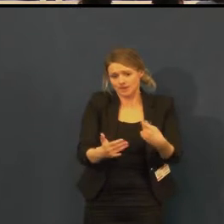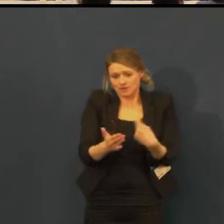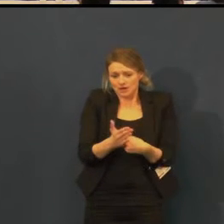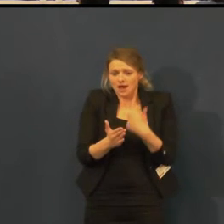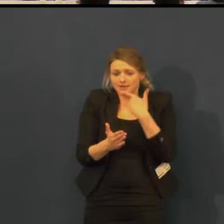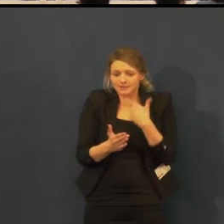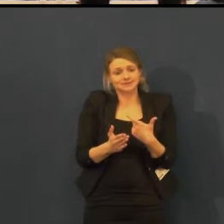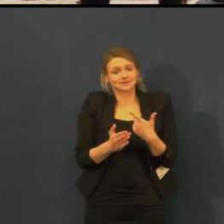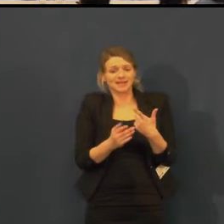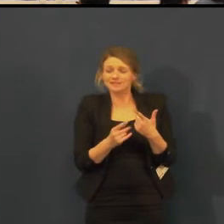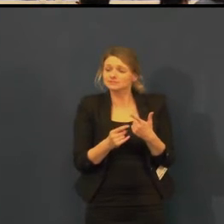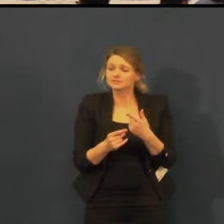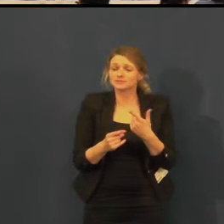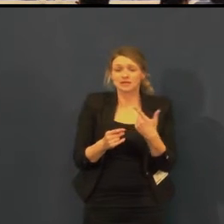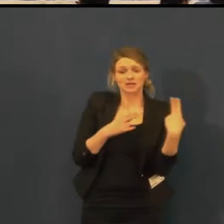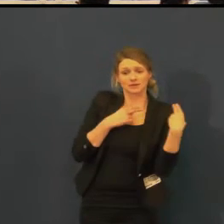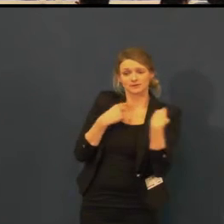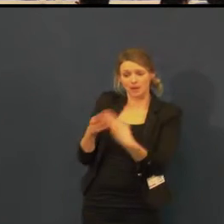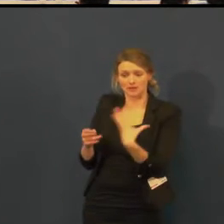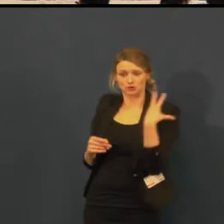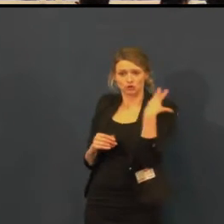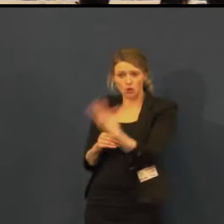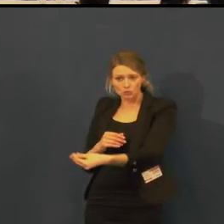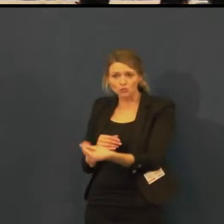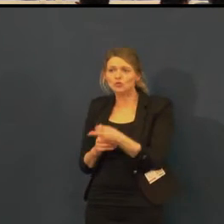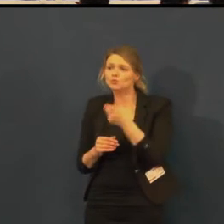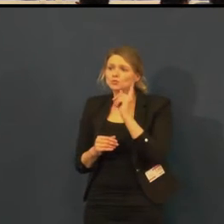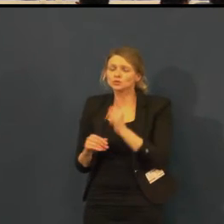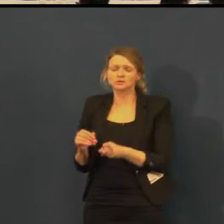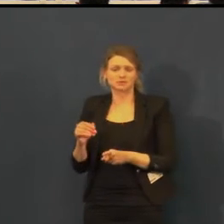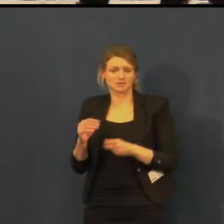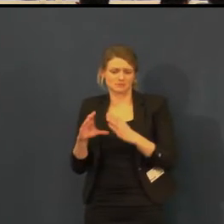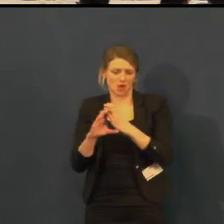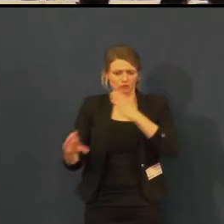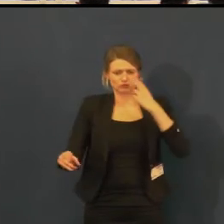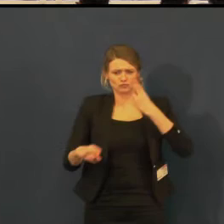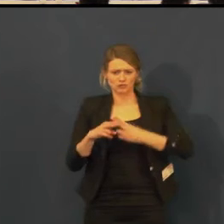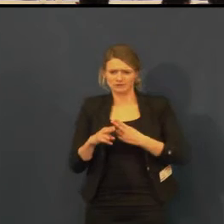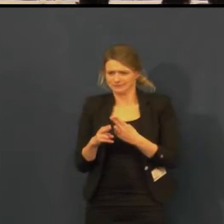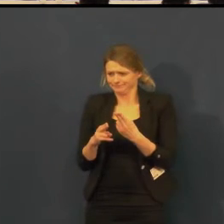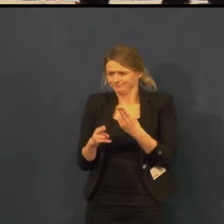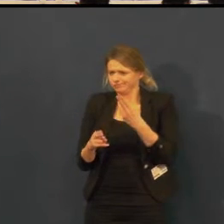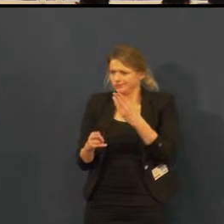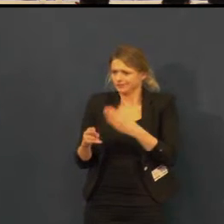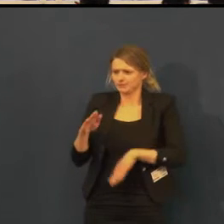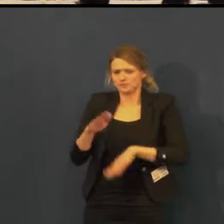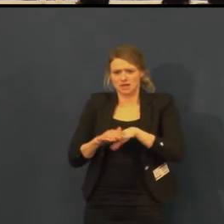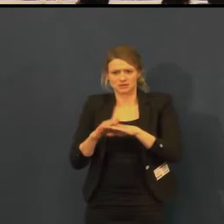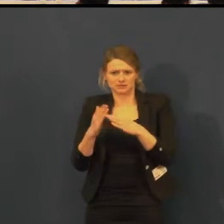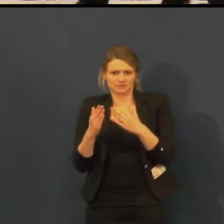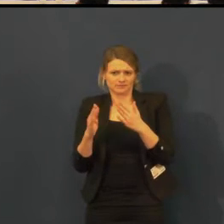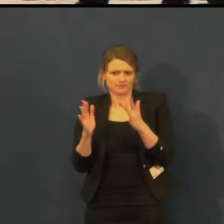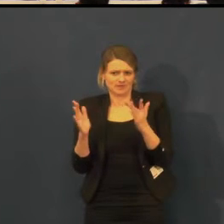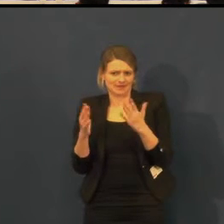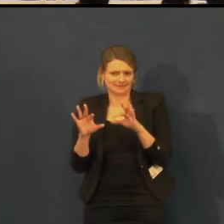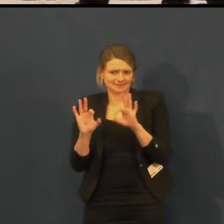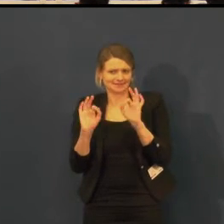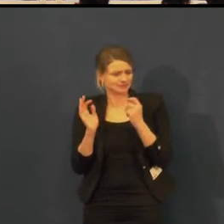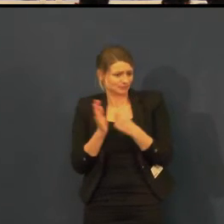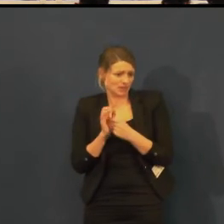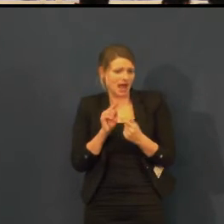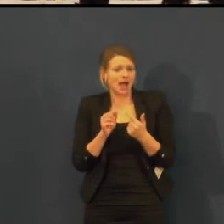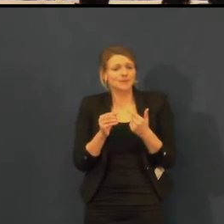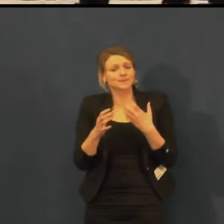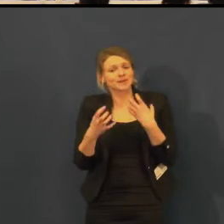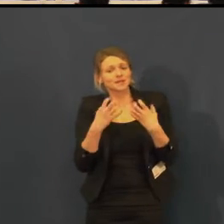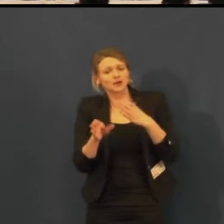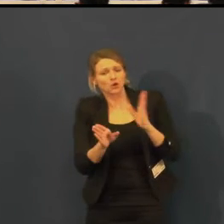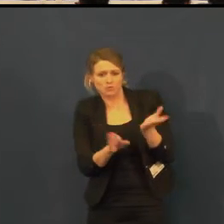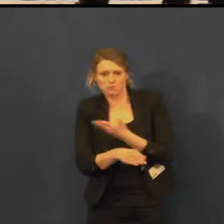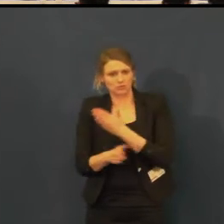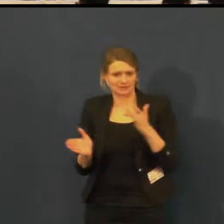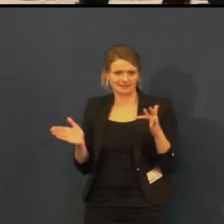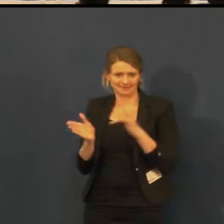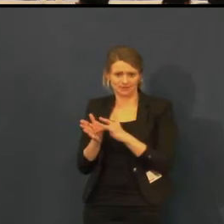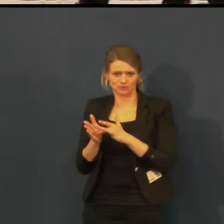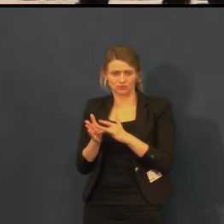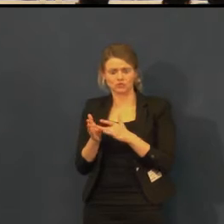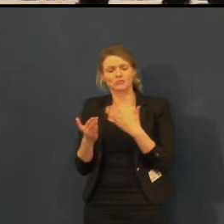A bavil jsem se i třeba s paní z Berouna, která nešla do Prahy na nějakou akci,